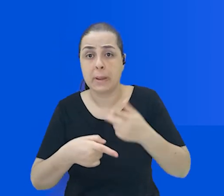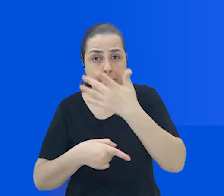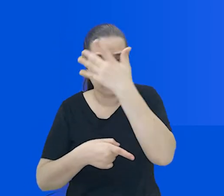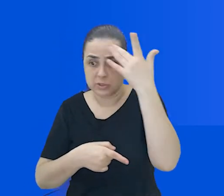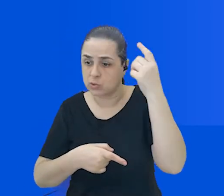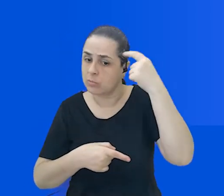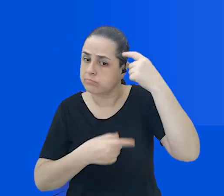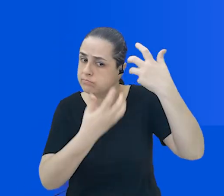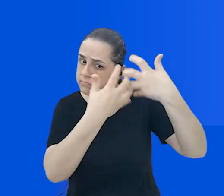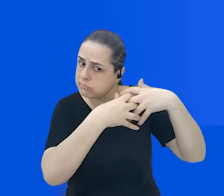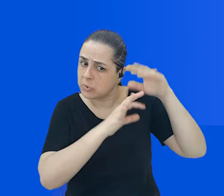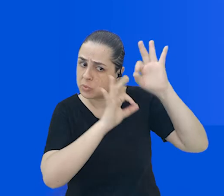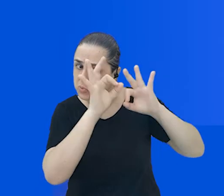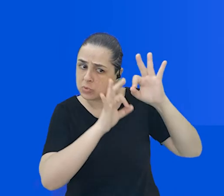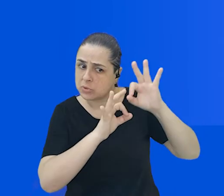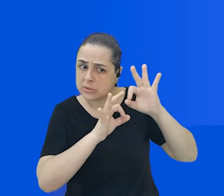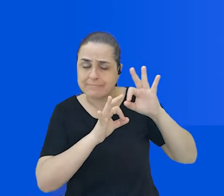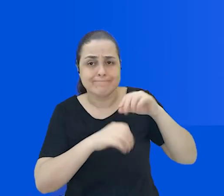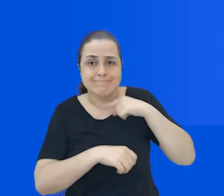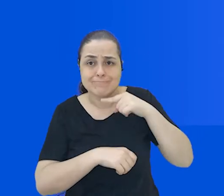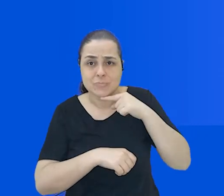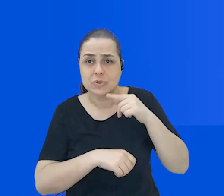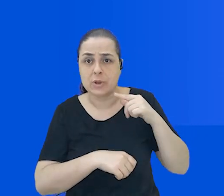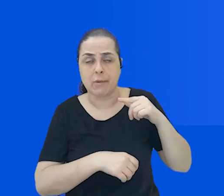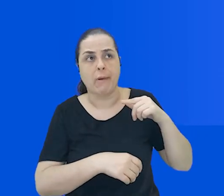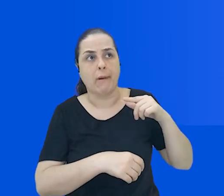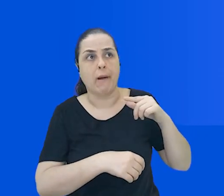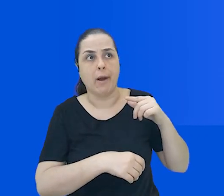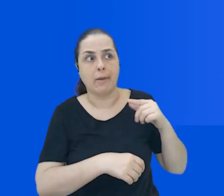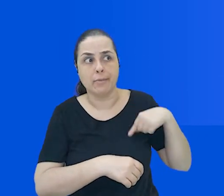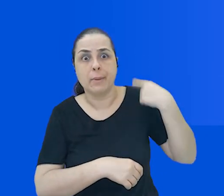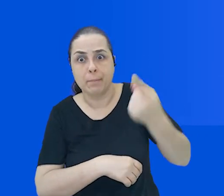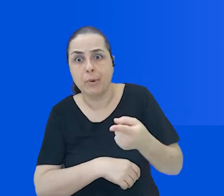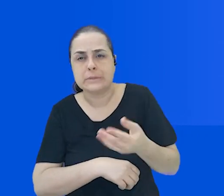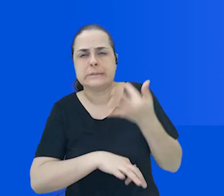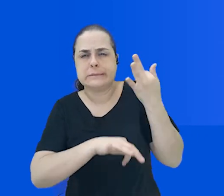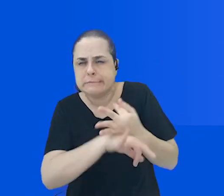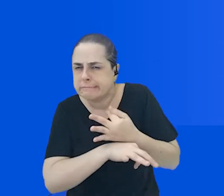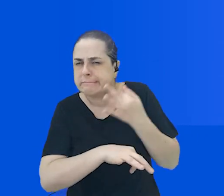E num dia, quando a gente está não aguentando mais, a gente explode.